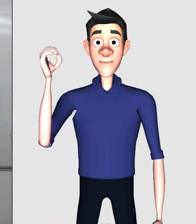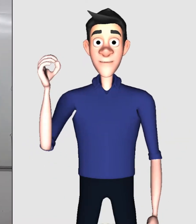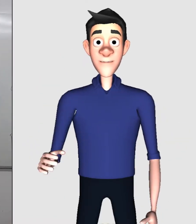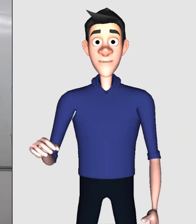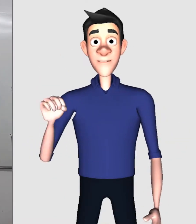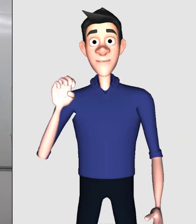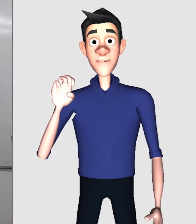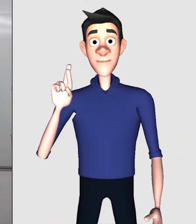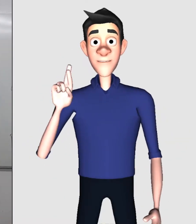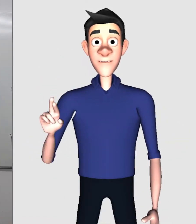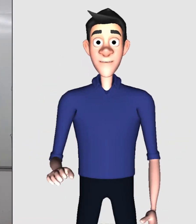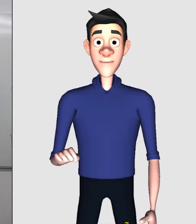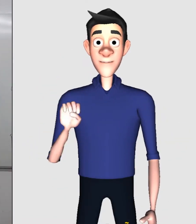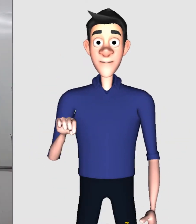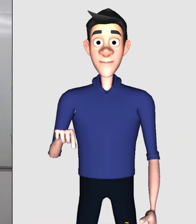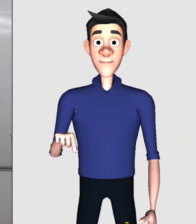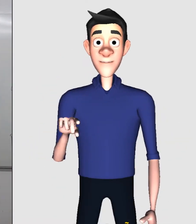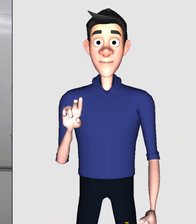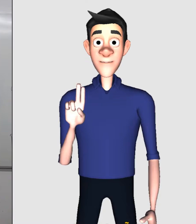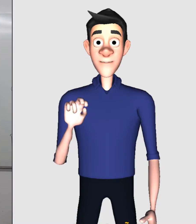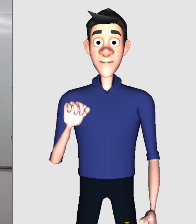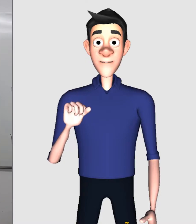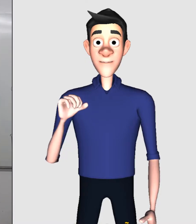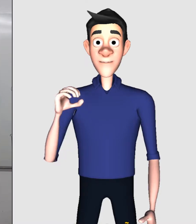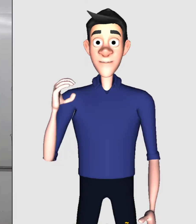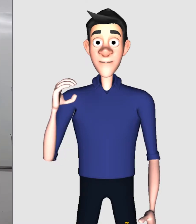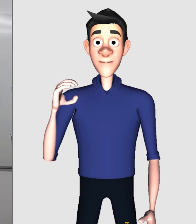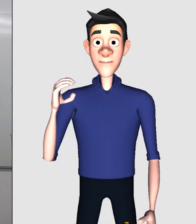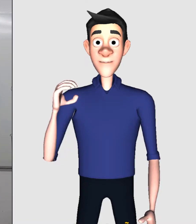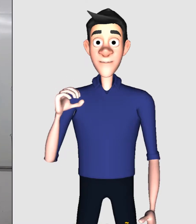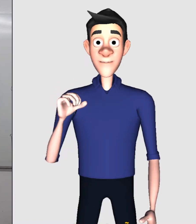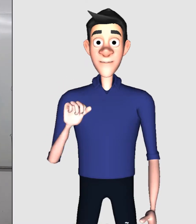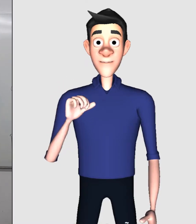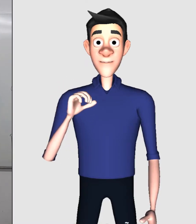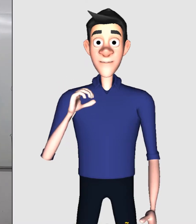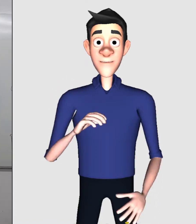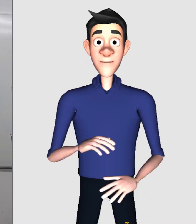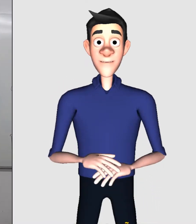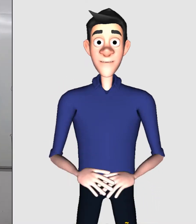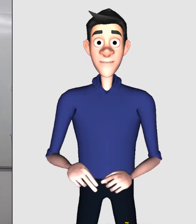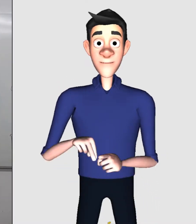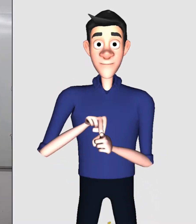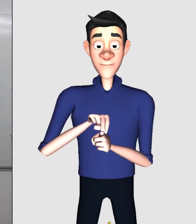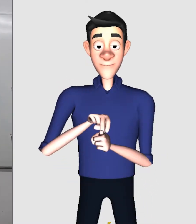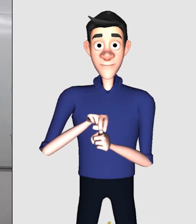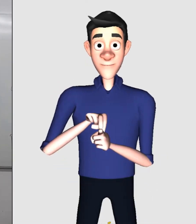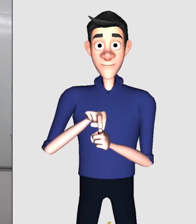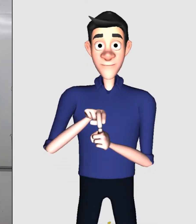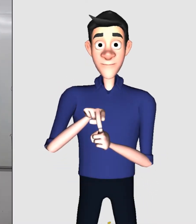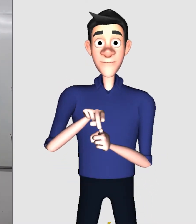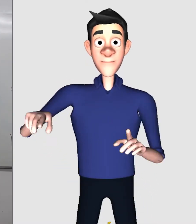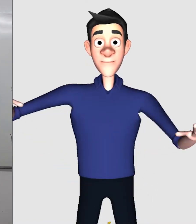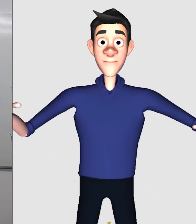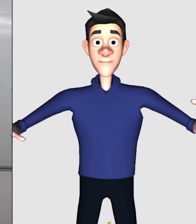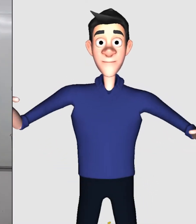Quando puxarmos a massa para baixo e o que acontece com as molas